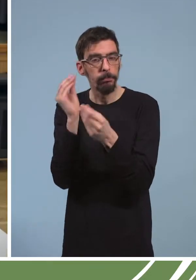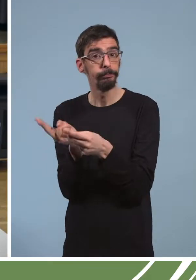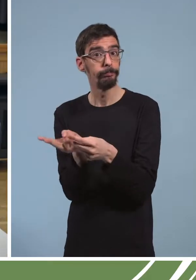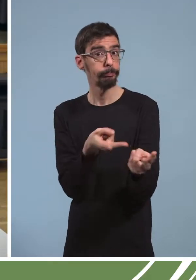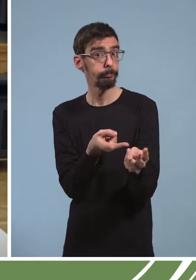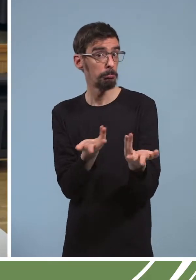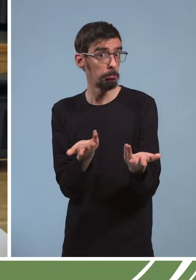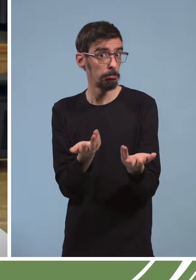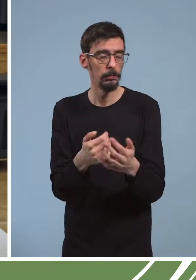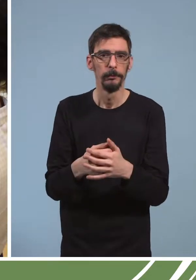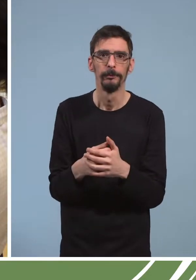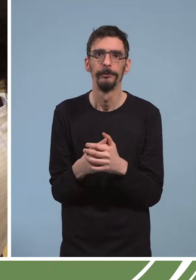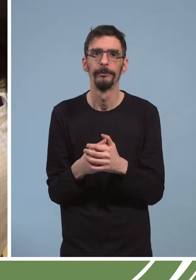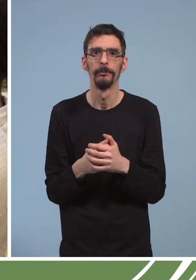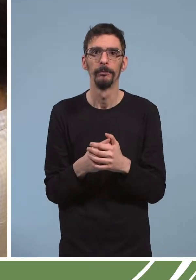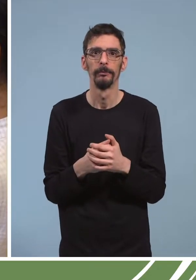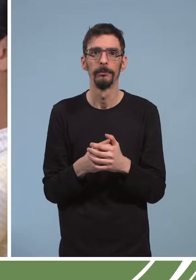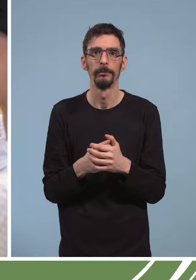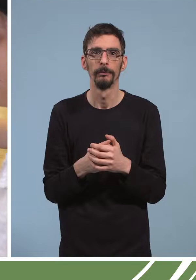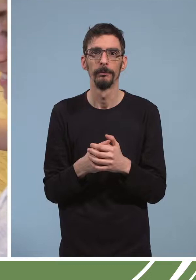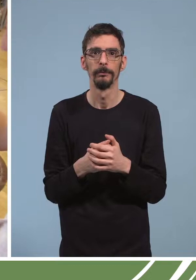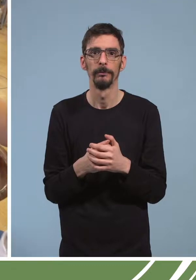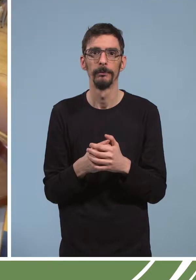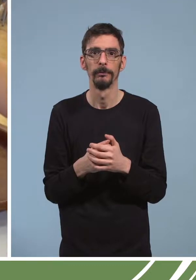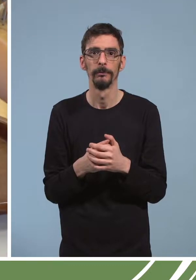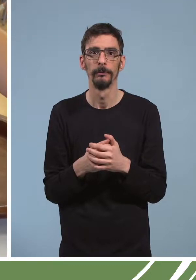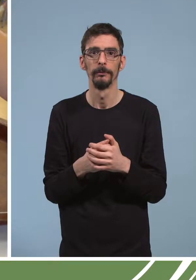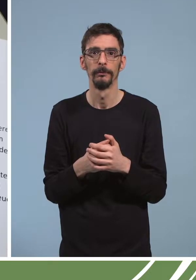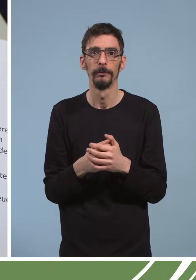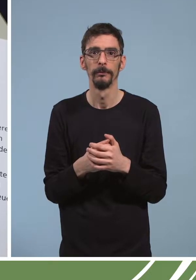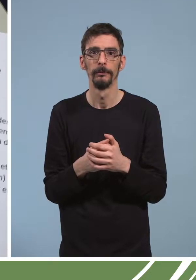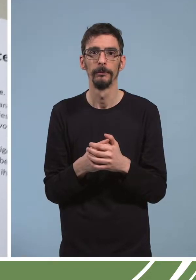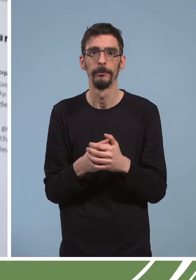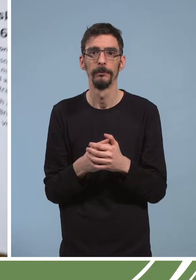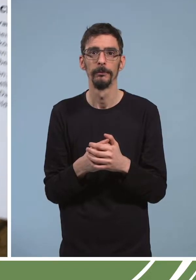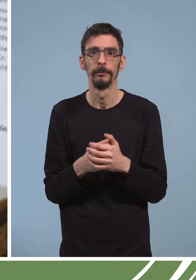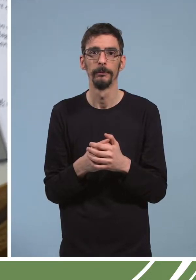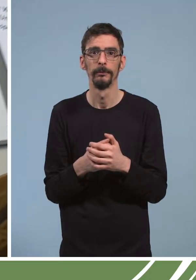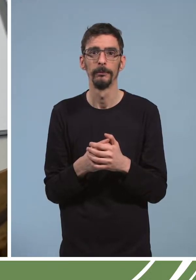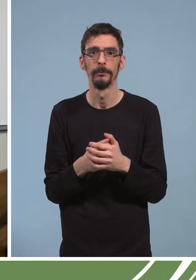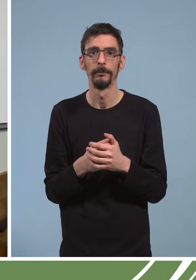Wir präsentieren: Die Transport-Gruppen. Sie müssen Taler verdienen, indem sie Güter transportieren,